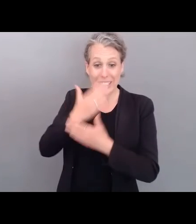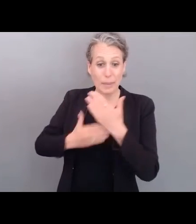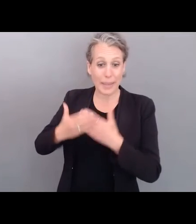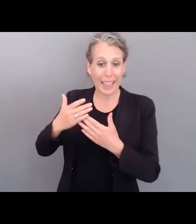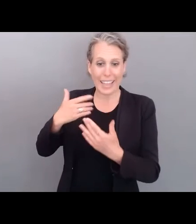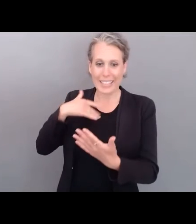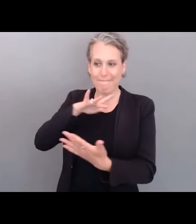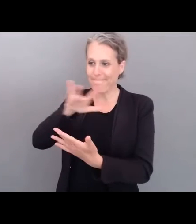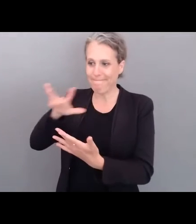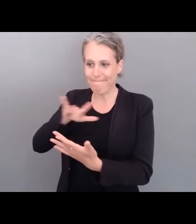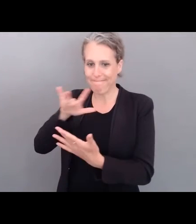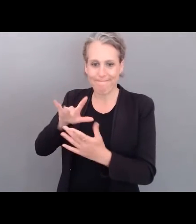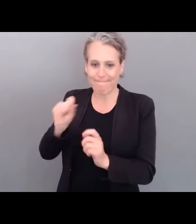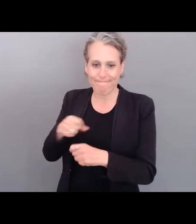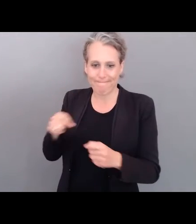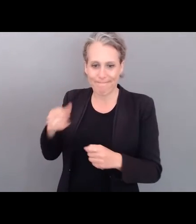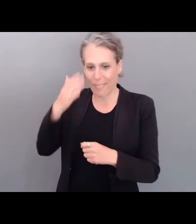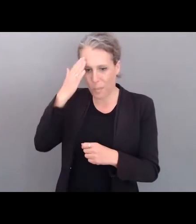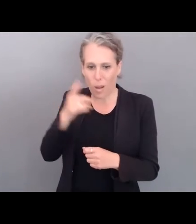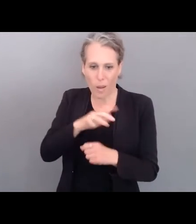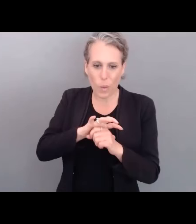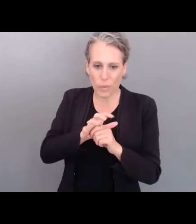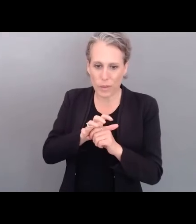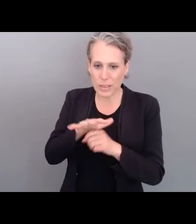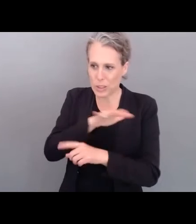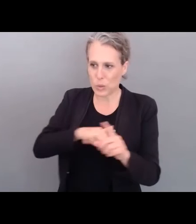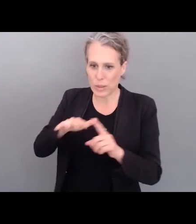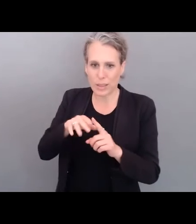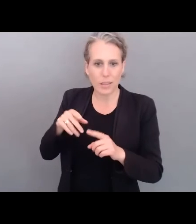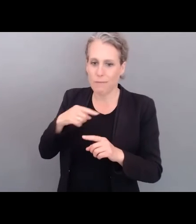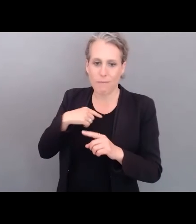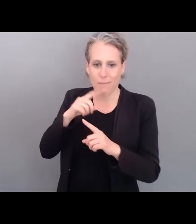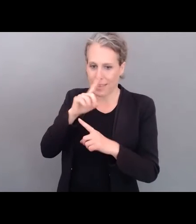solucionado, pero tenemos una conexión con las dos personas, que no están disponibles. En